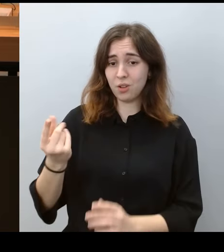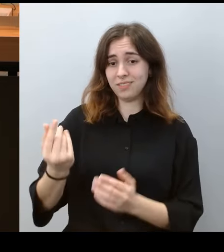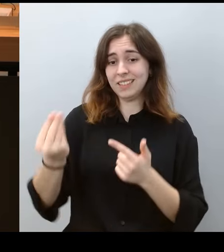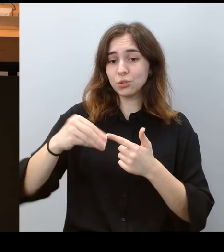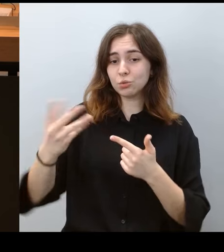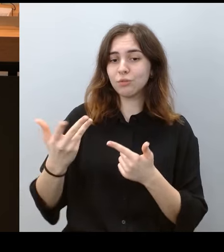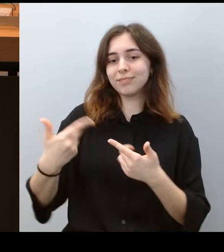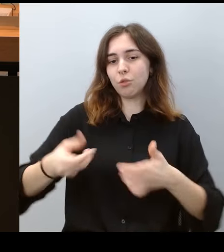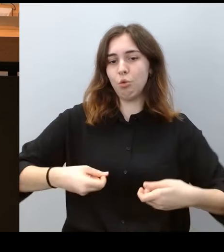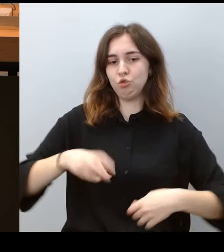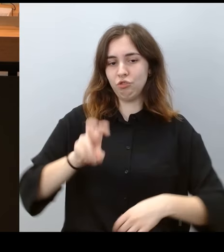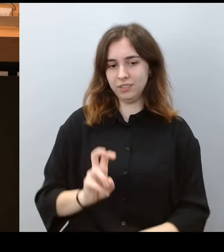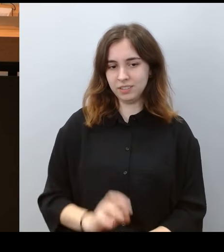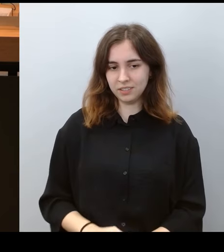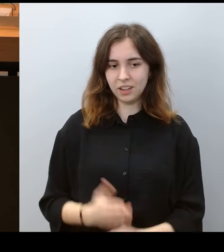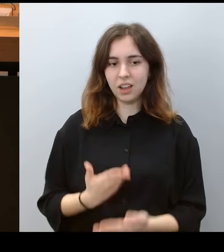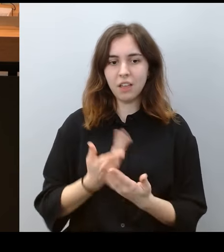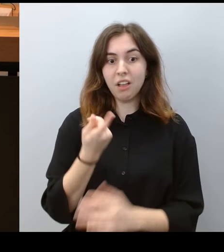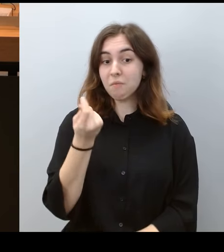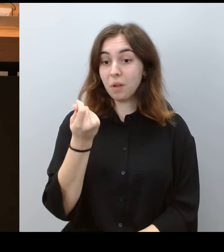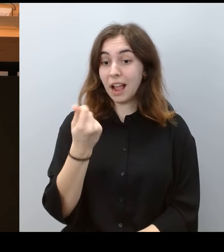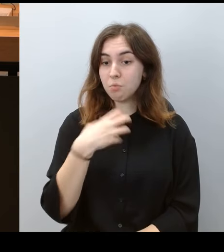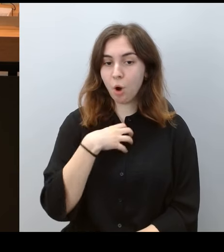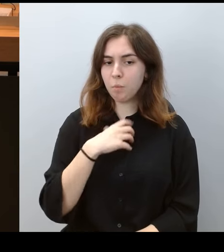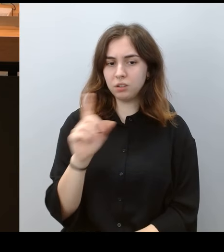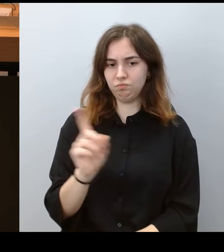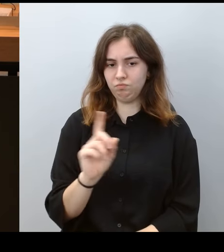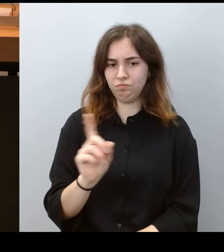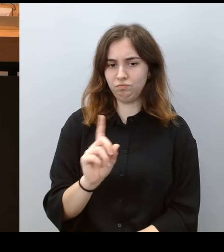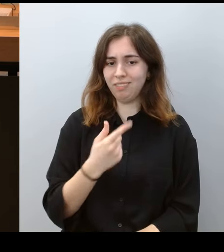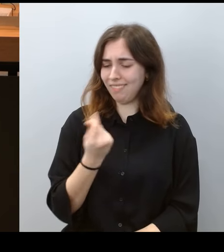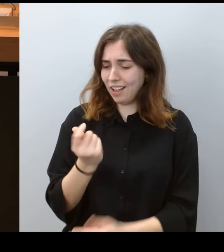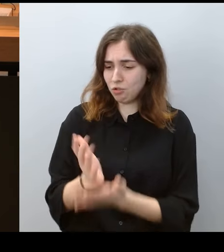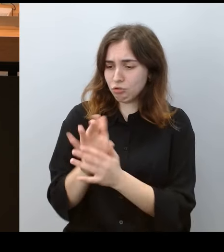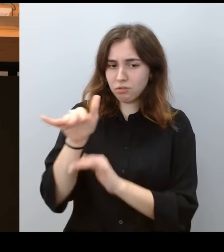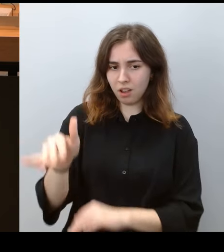denn das Geld dafür ist da. Es ist eine Frage des politischen Willens. Im